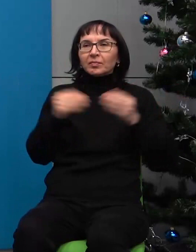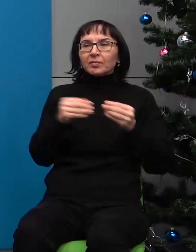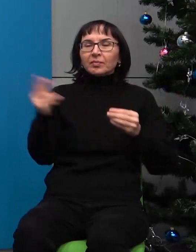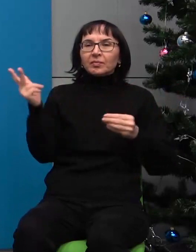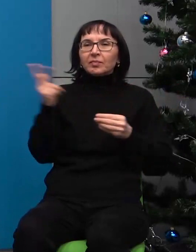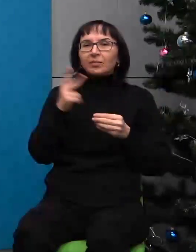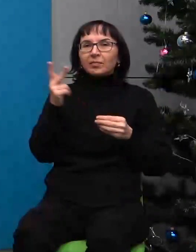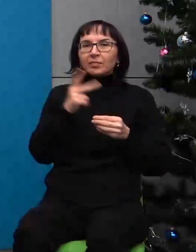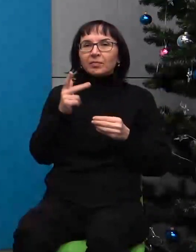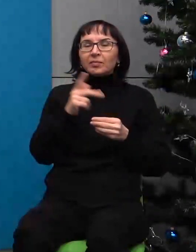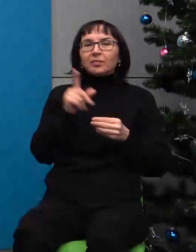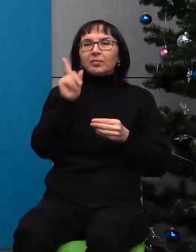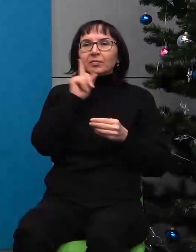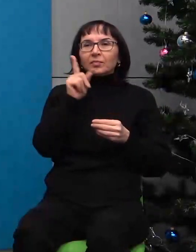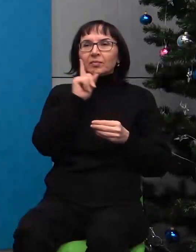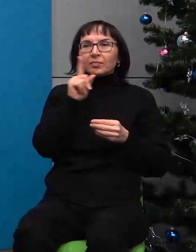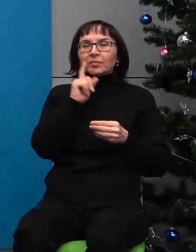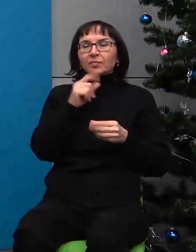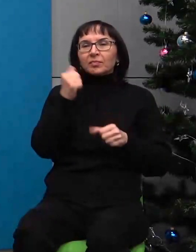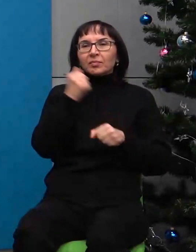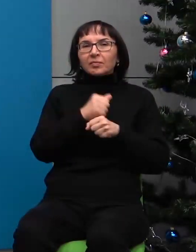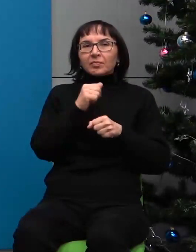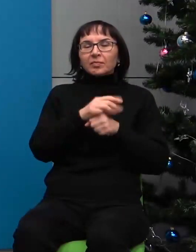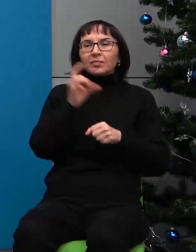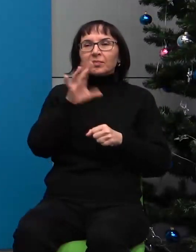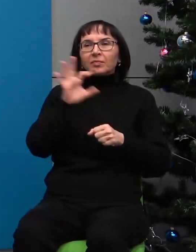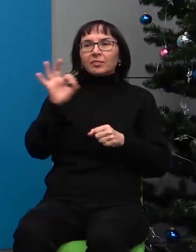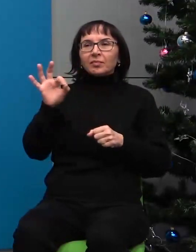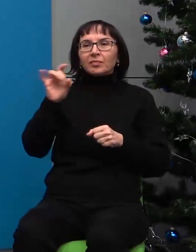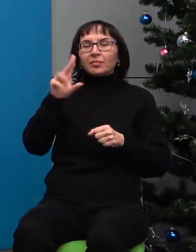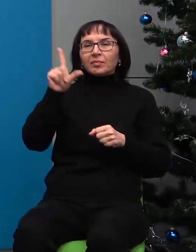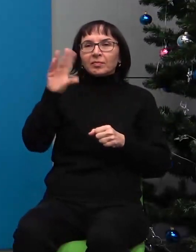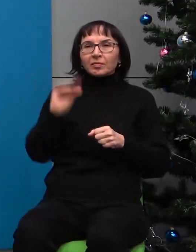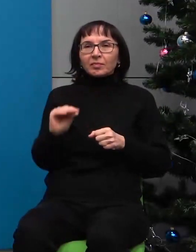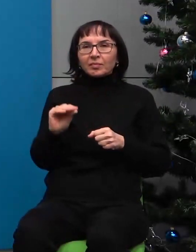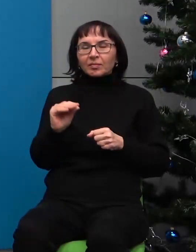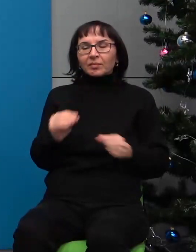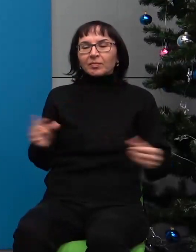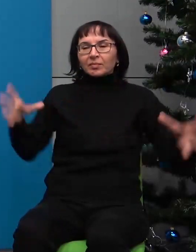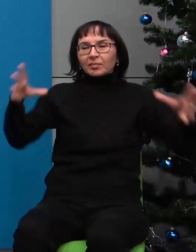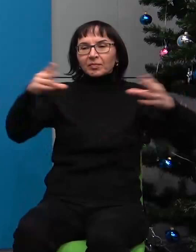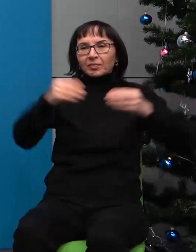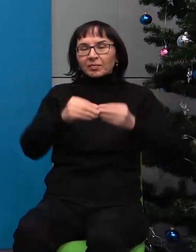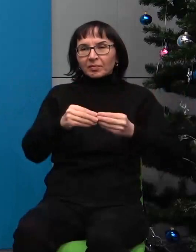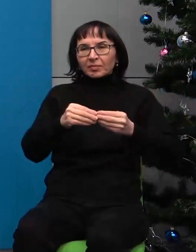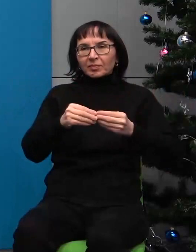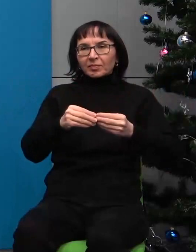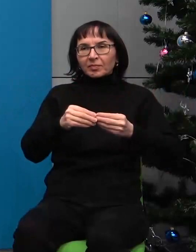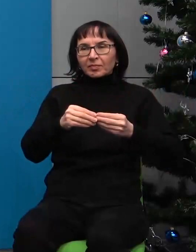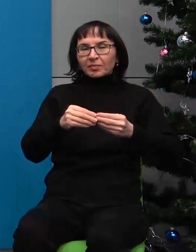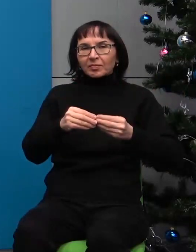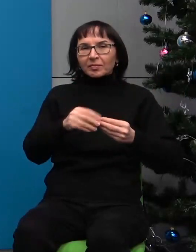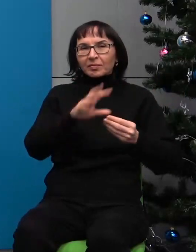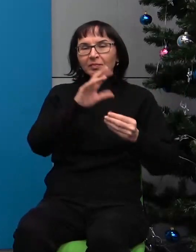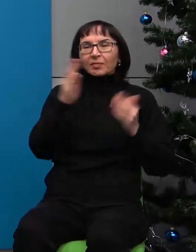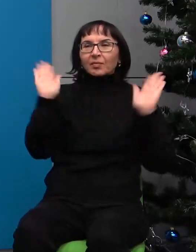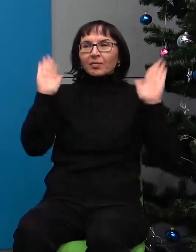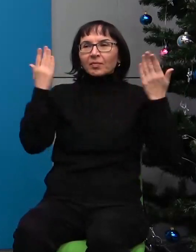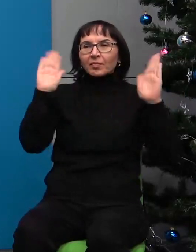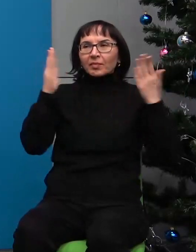Zabrali mnie do siedziby Googla i graliśmy mecz z ekipą z Facebooka, bo to jest w tym mieście, siedzibę ma Facebook.